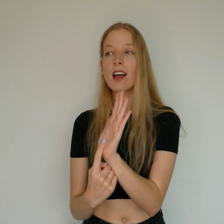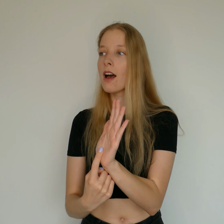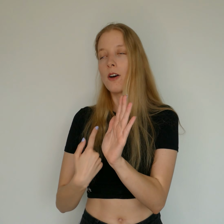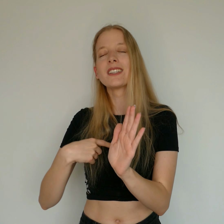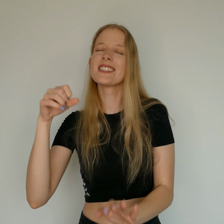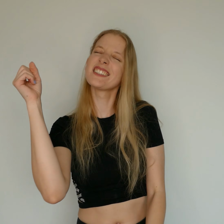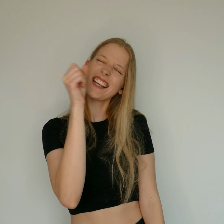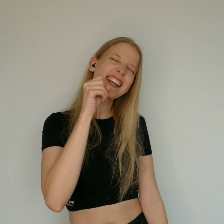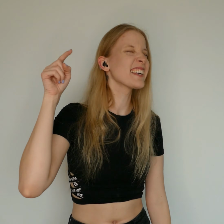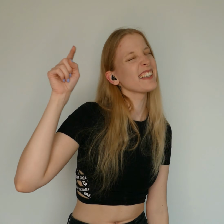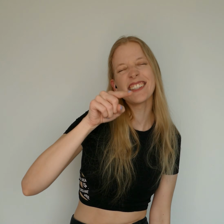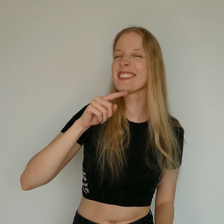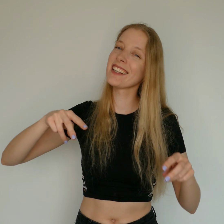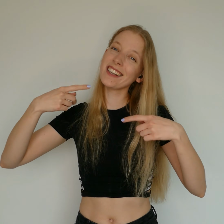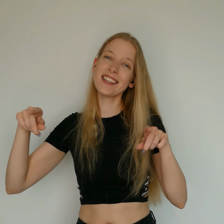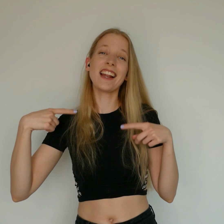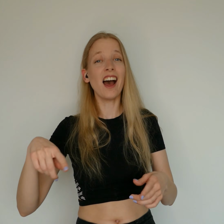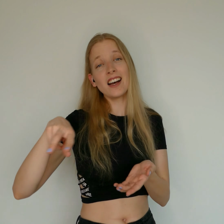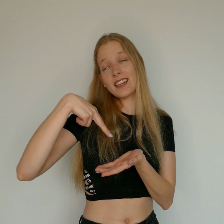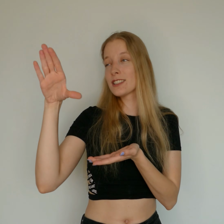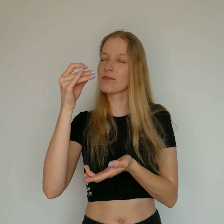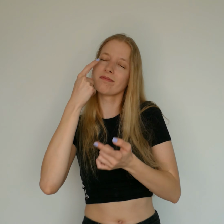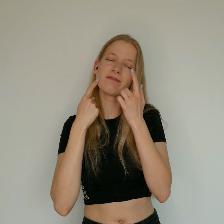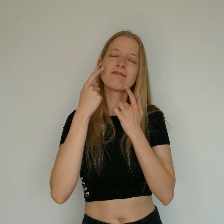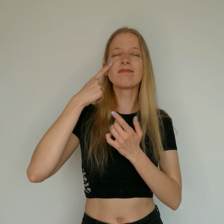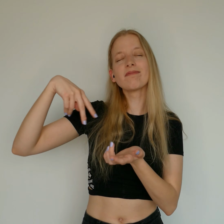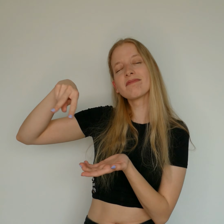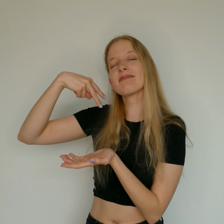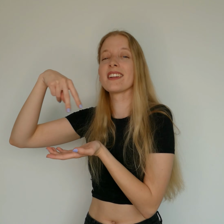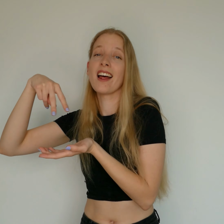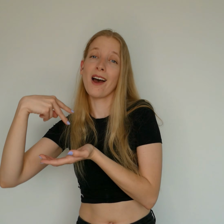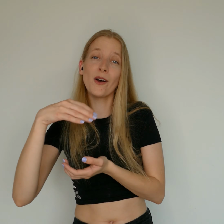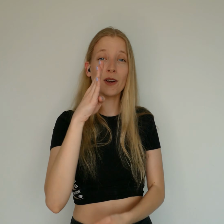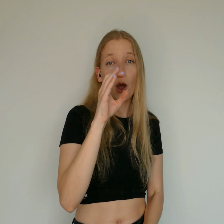Und ich singe diese Lieder Tanz' mit Tränen in den Augen